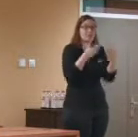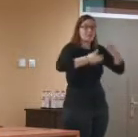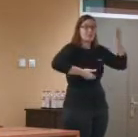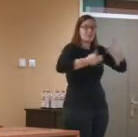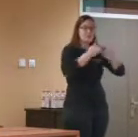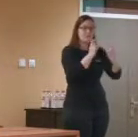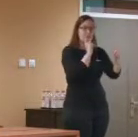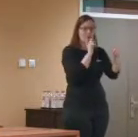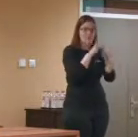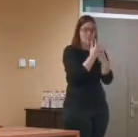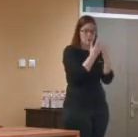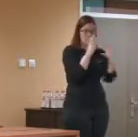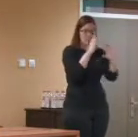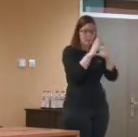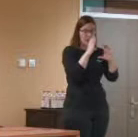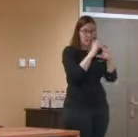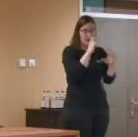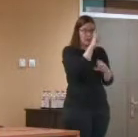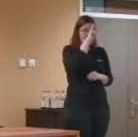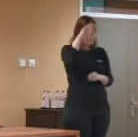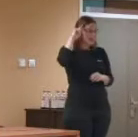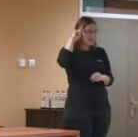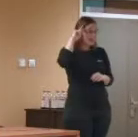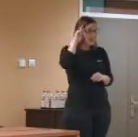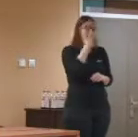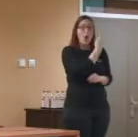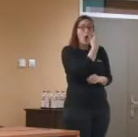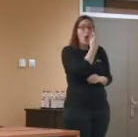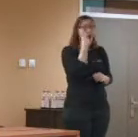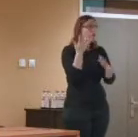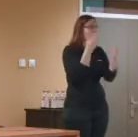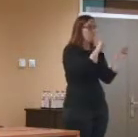pusieron el foco en la Comunidad Valenciana, hizo que tuvieran más vida, más recorrido cuando